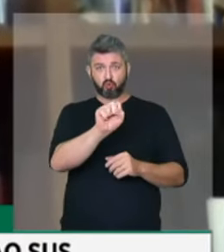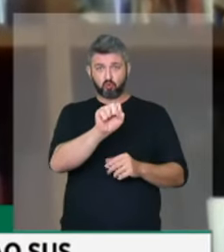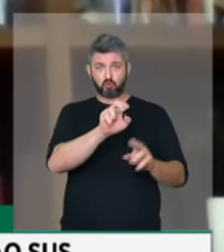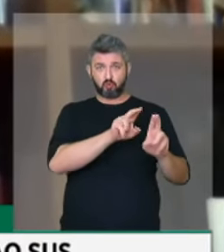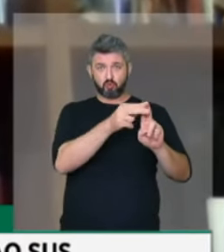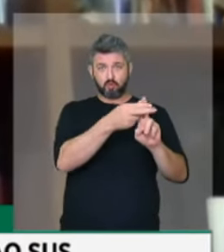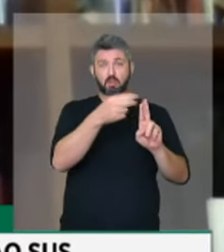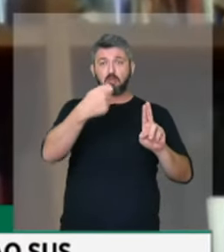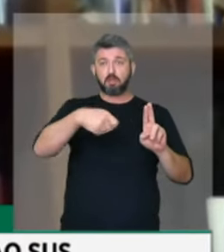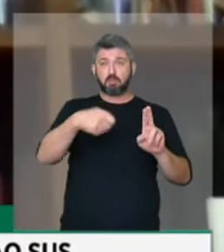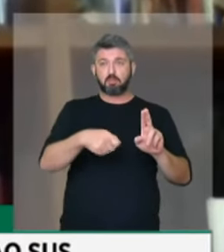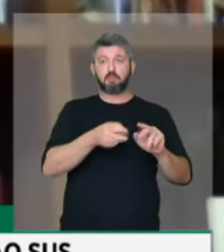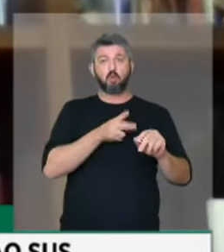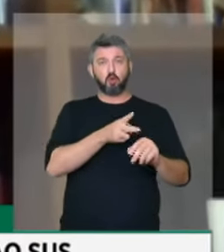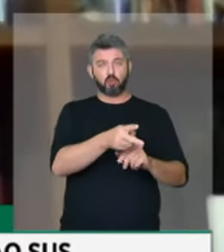MANTIDO. NA INGLATERRA TEM UM SISTEMA ÚNICO, NHS, TEM O